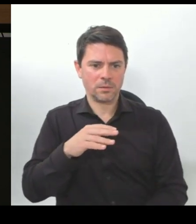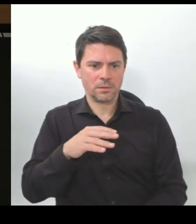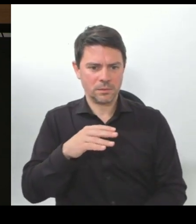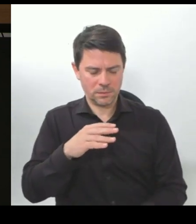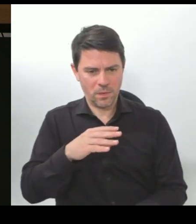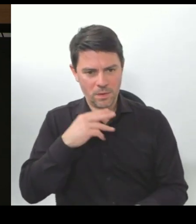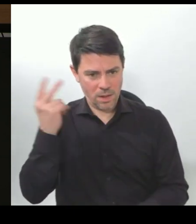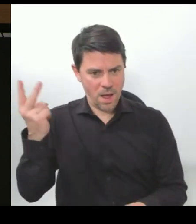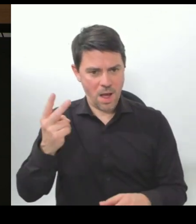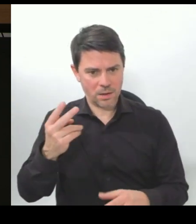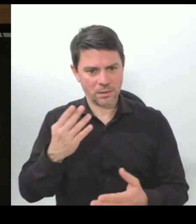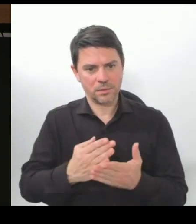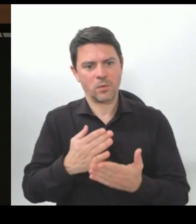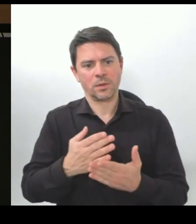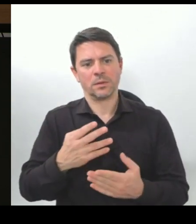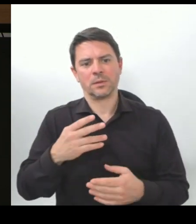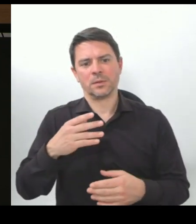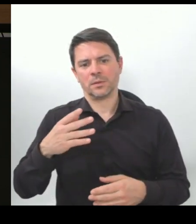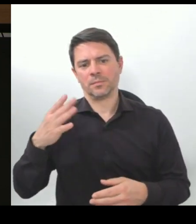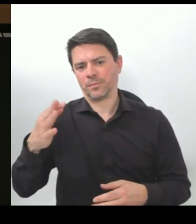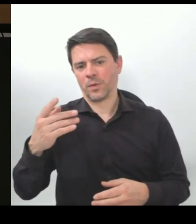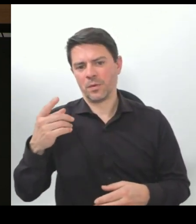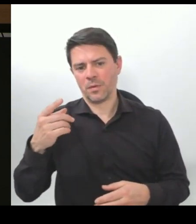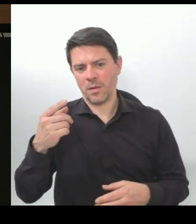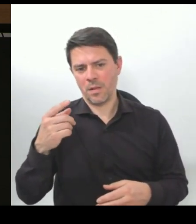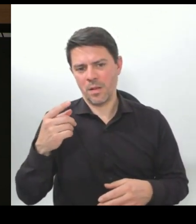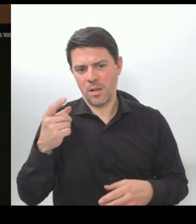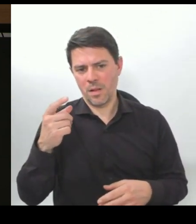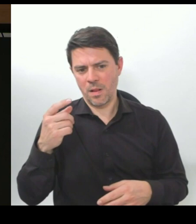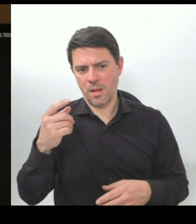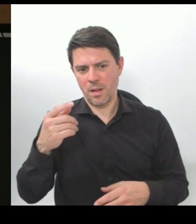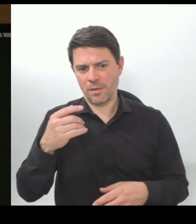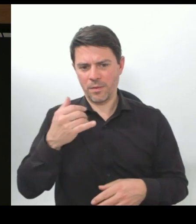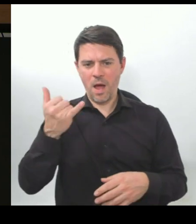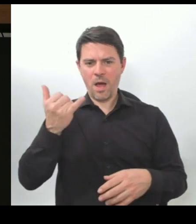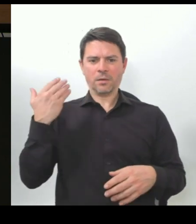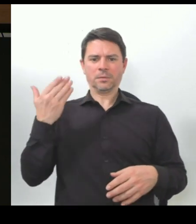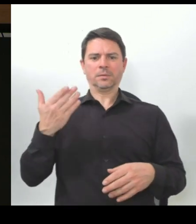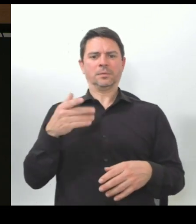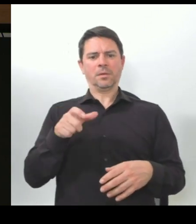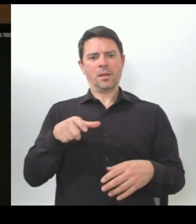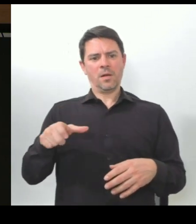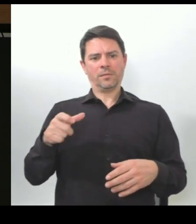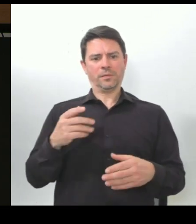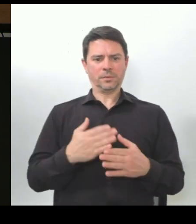Ist das Respekt gegenüber den Beamten? Nein, lassen Sie uns das Ganze wegwischen